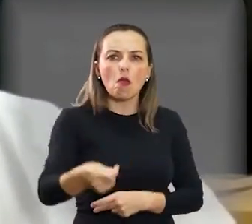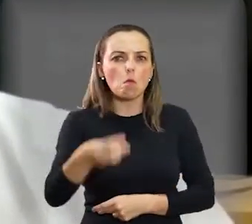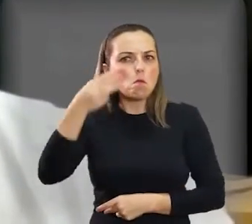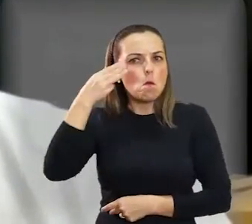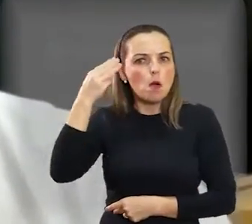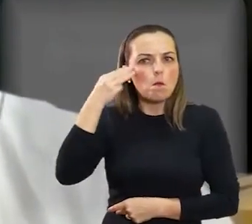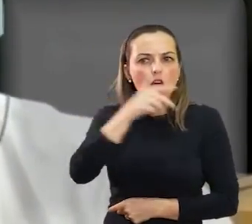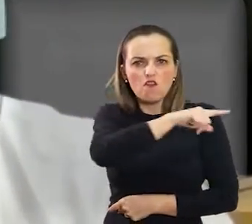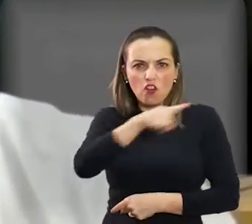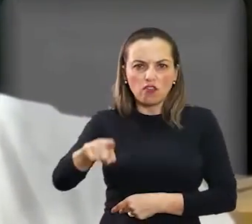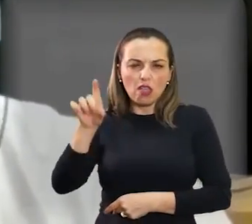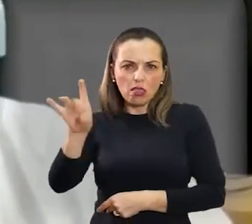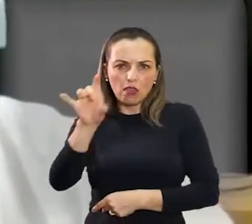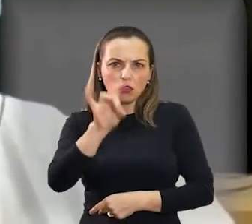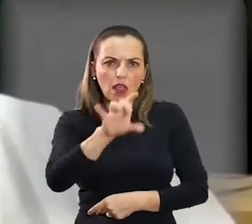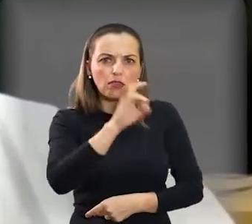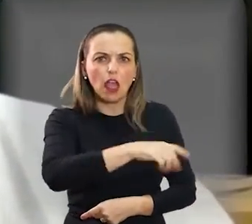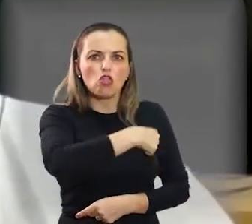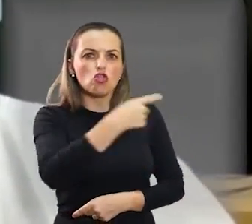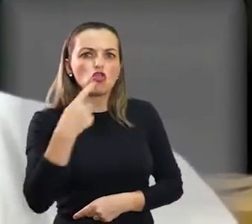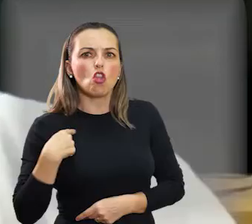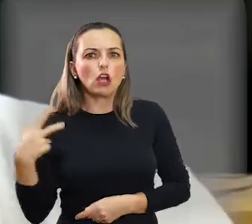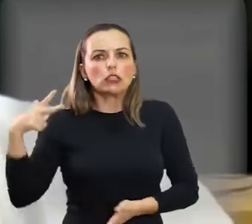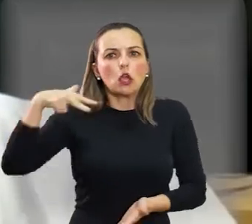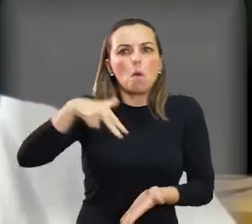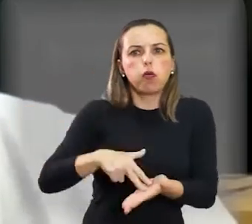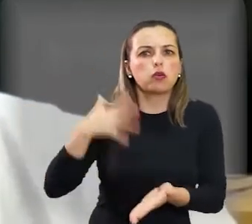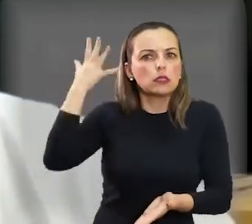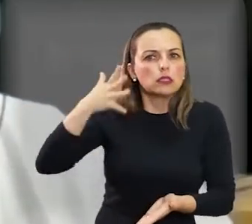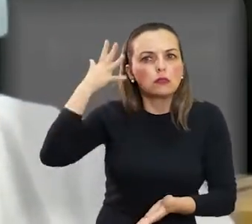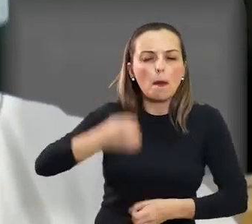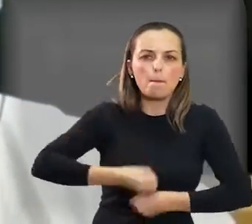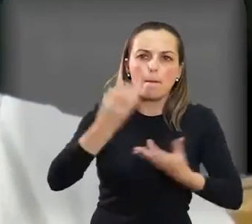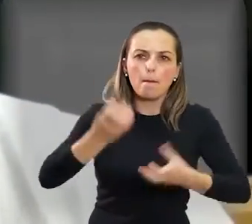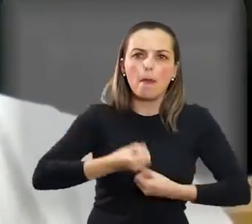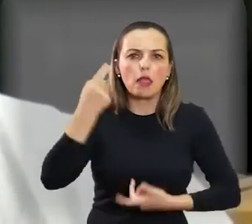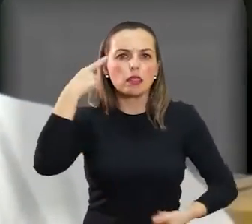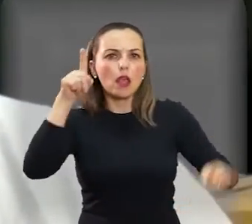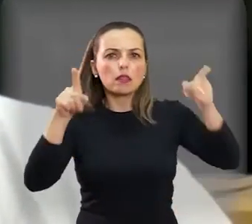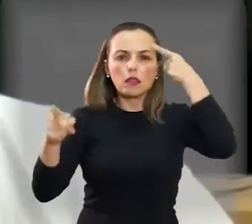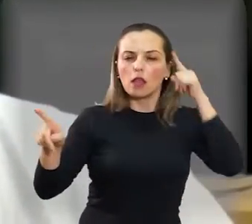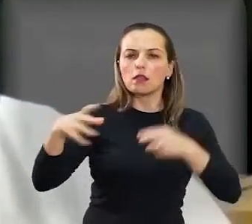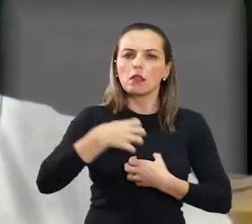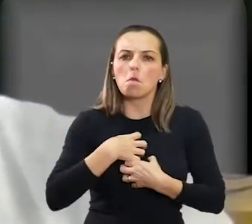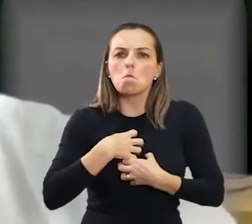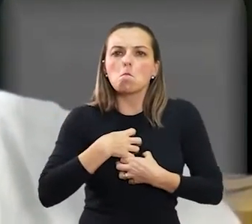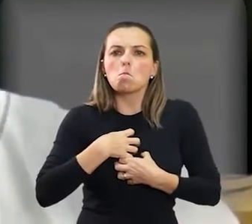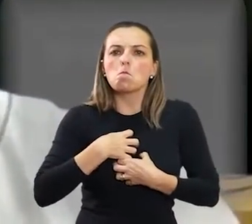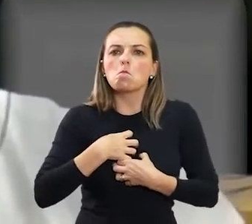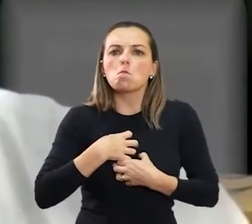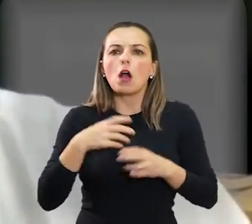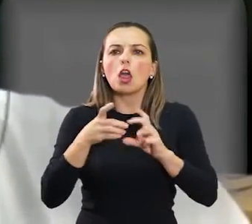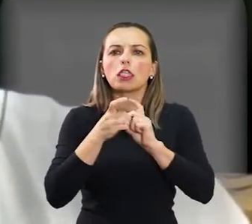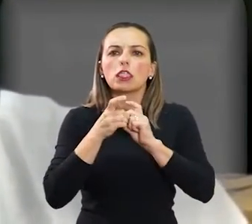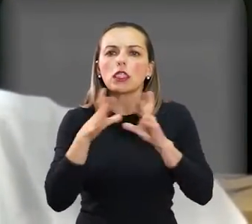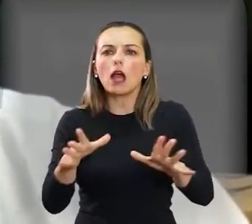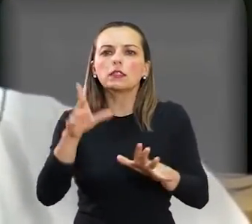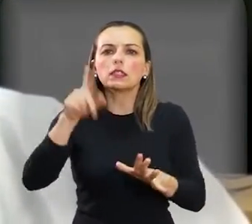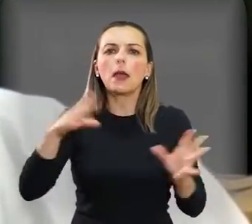expressar seus conhecimentos, expressar suas ideias e expressar tudo aquilo que sente e pensa. A democracia é